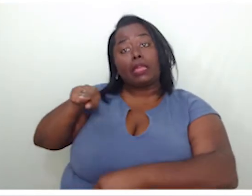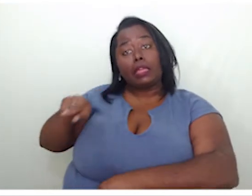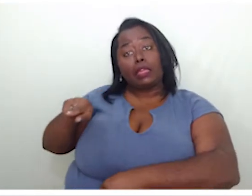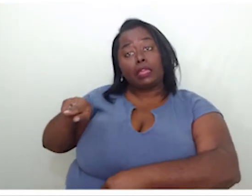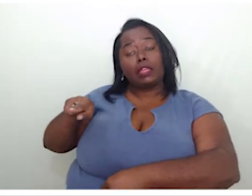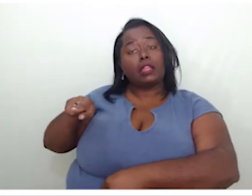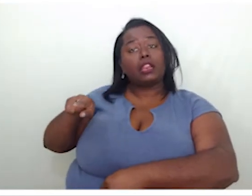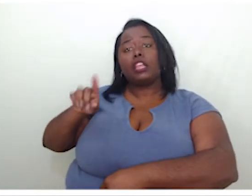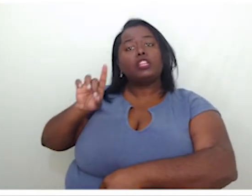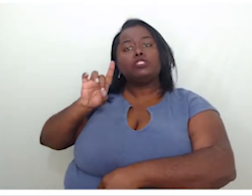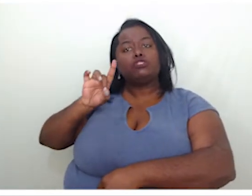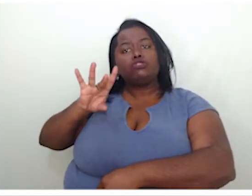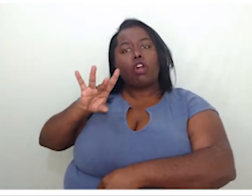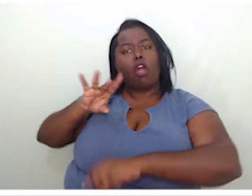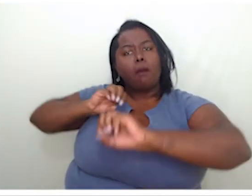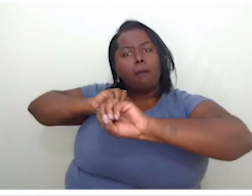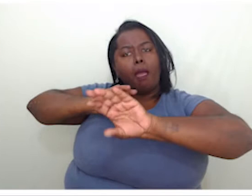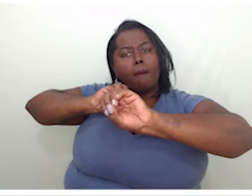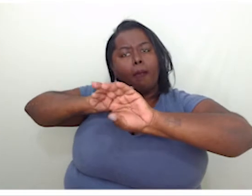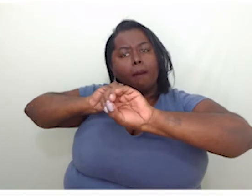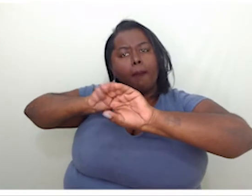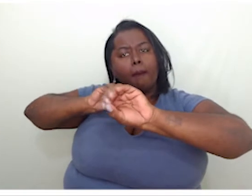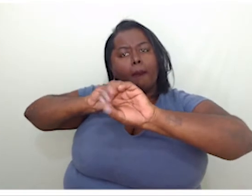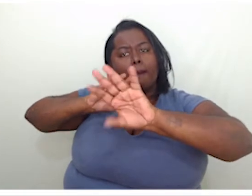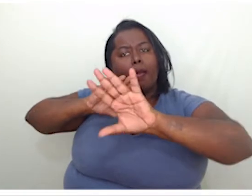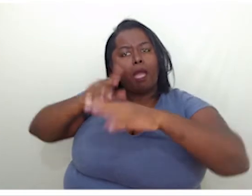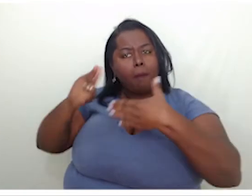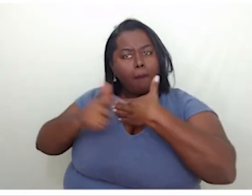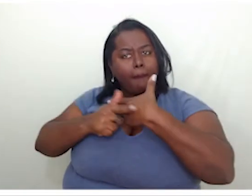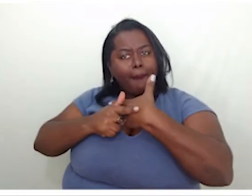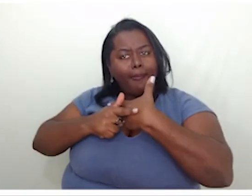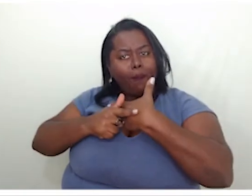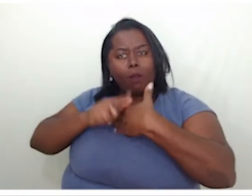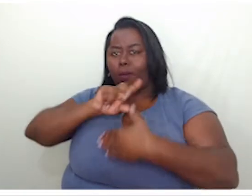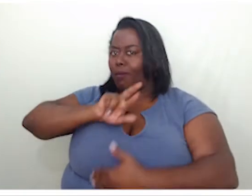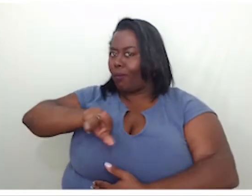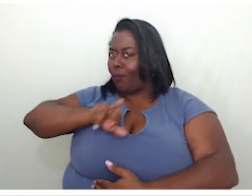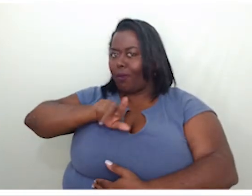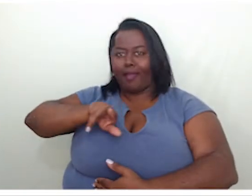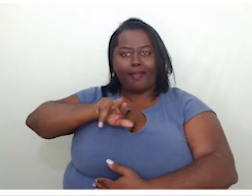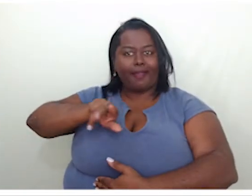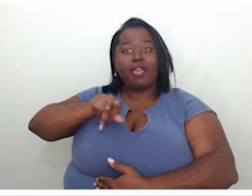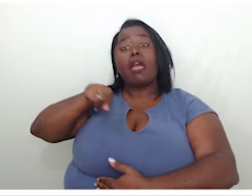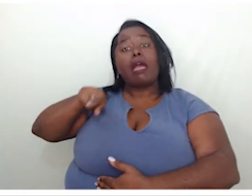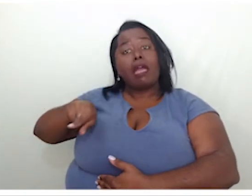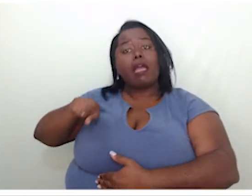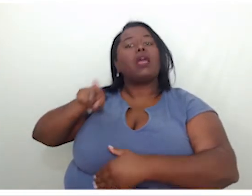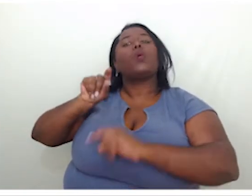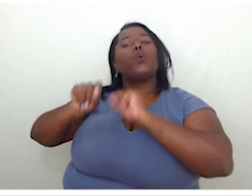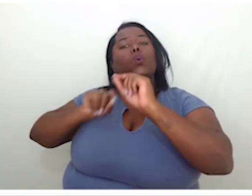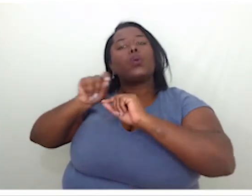pero su papel es más que facilitar los procesos de aprendizaje.